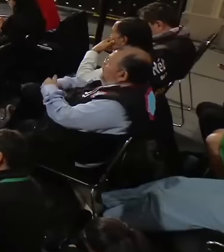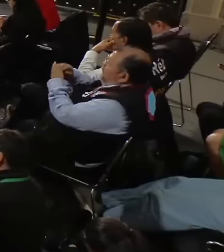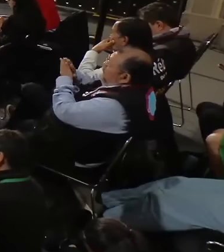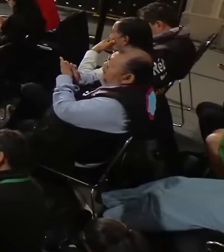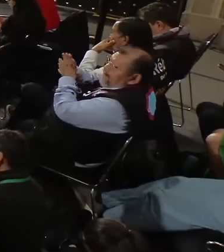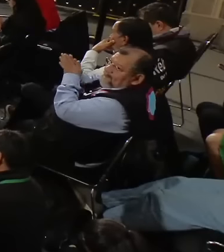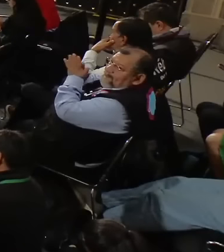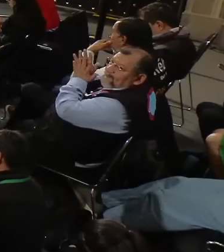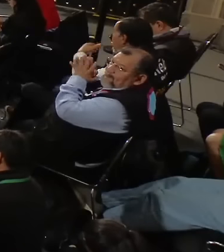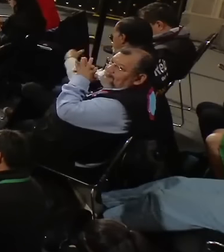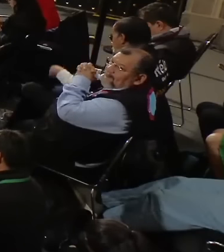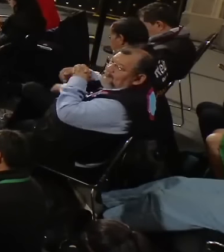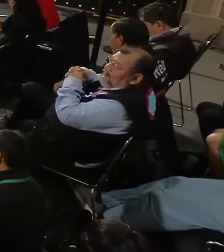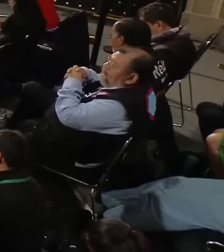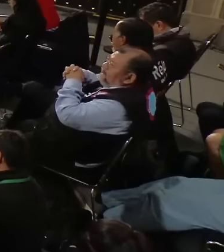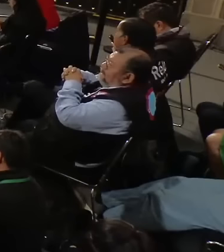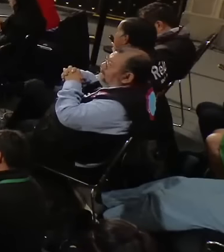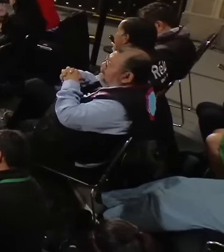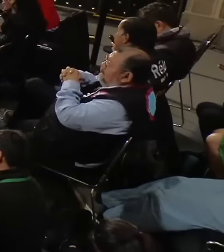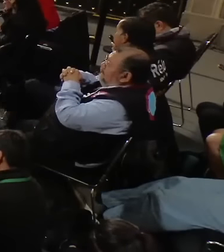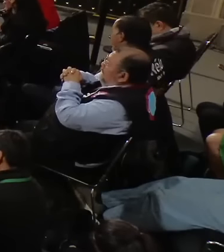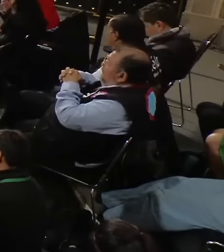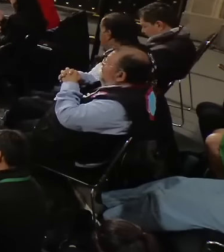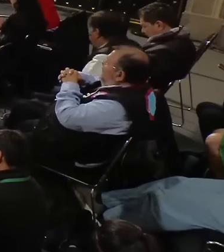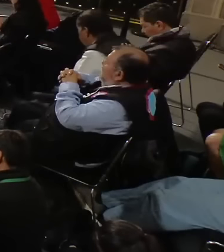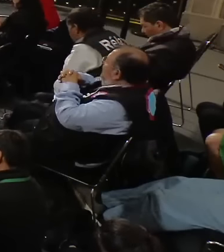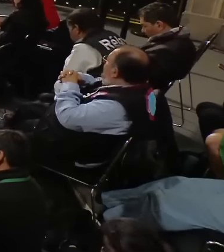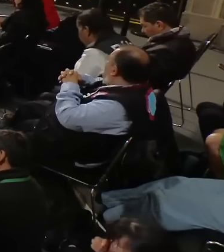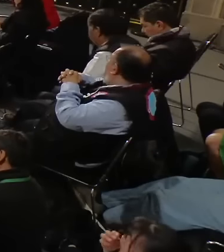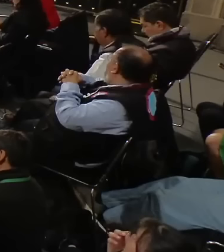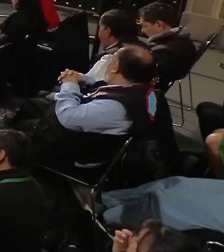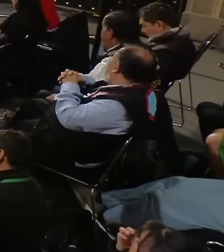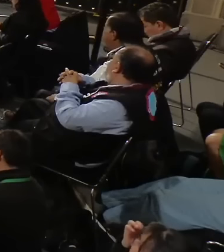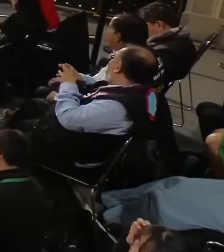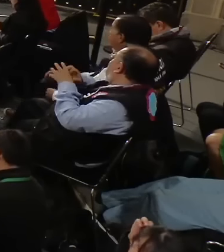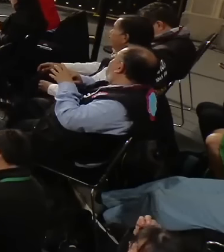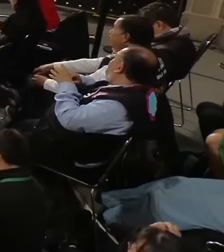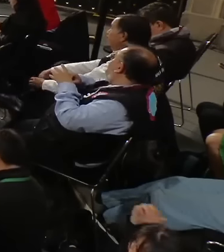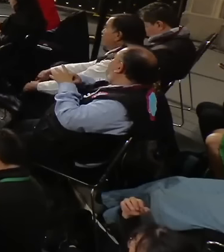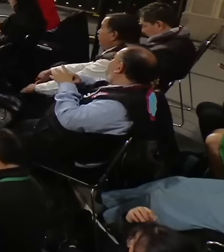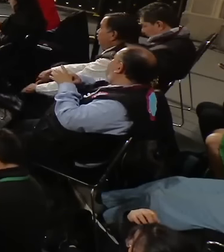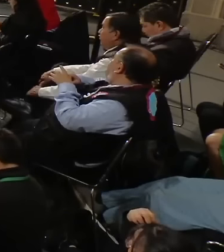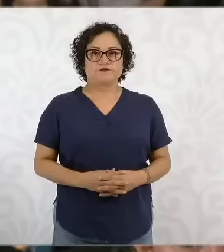etcétera, etcétera, etcétera. No es momento, presidenta, de transparentar al pueblo de México